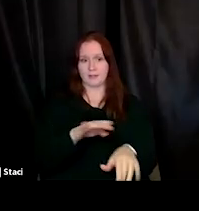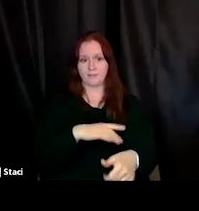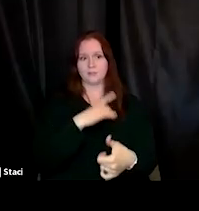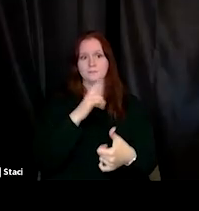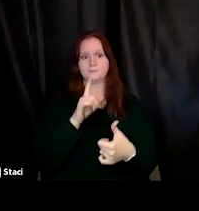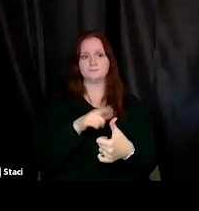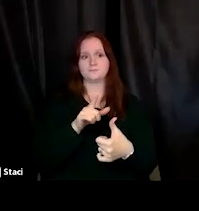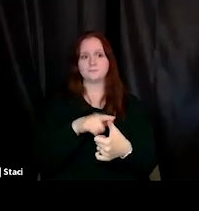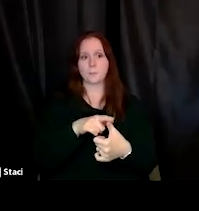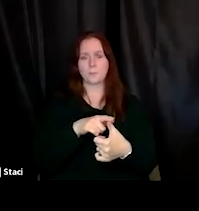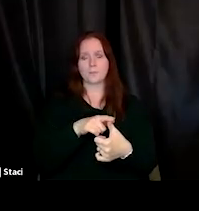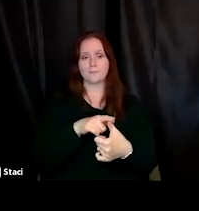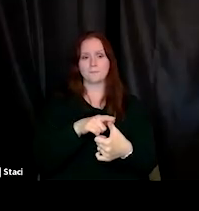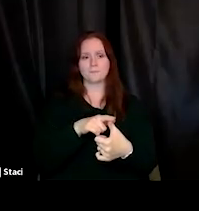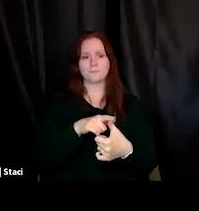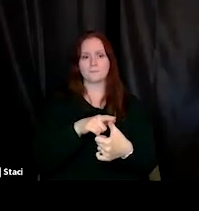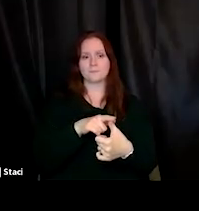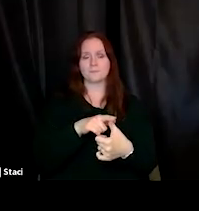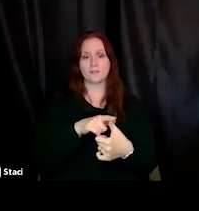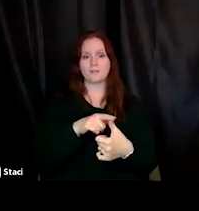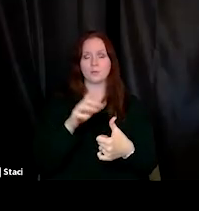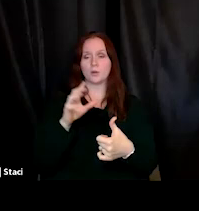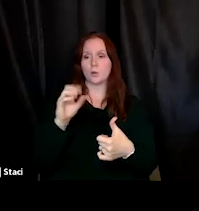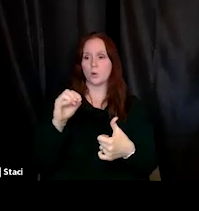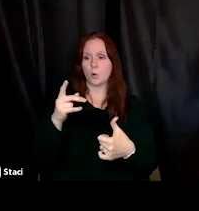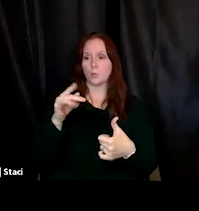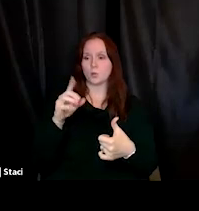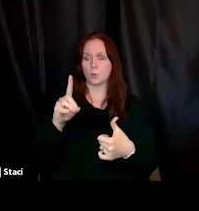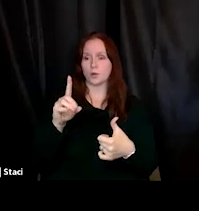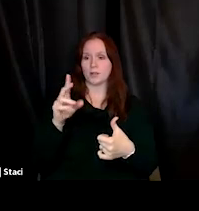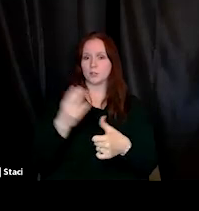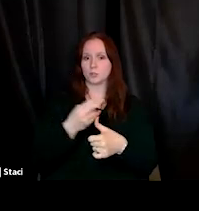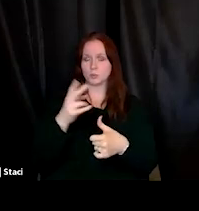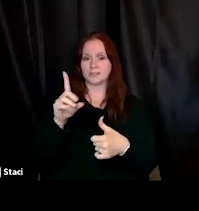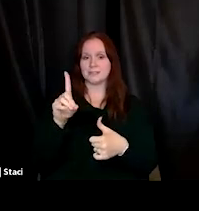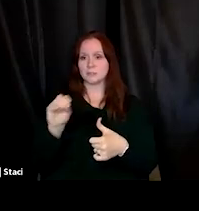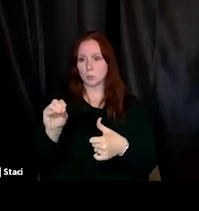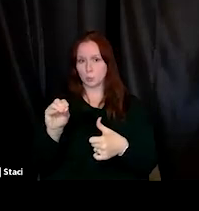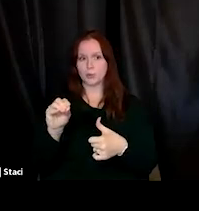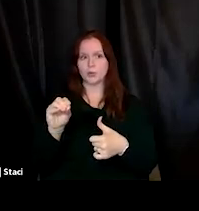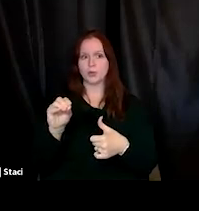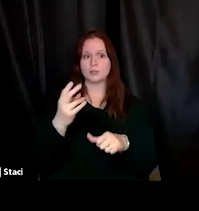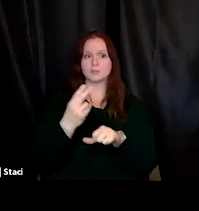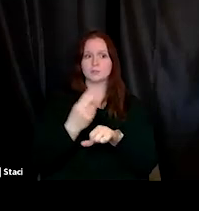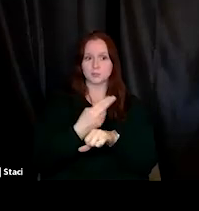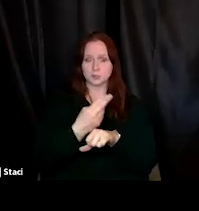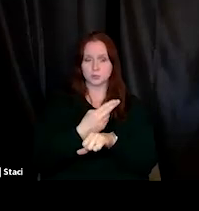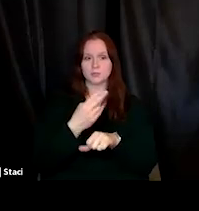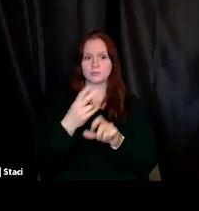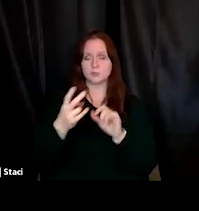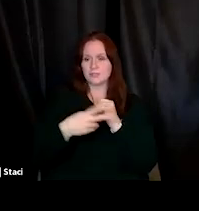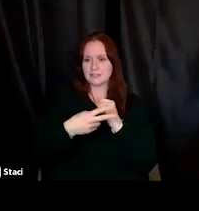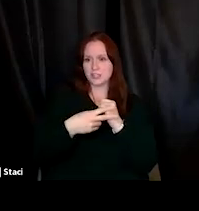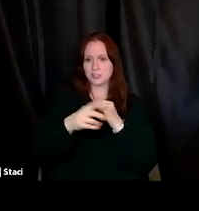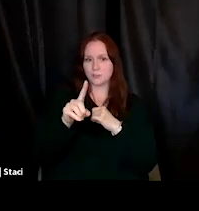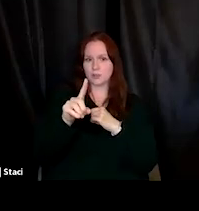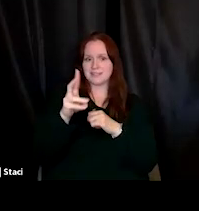comprenderlo un poco mejor y su impacto y también ver nuevamente cómo afecta a las personas a las que servimos también.